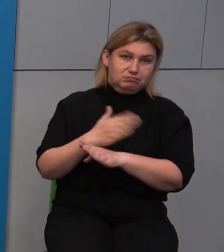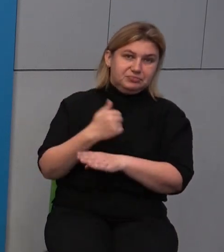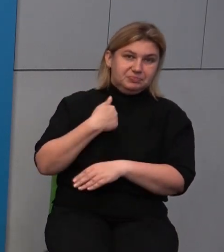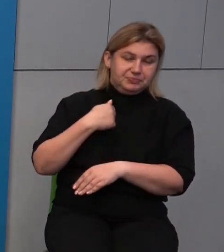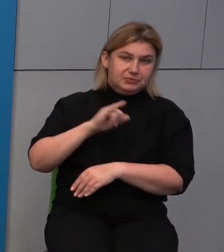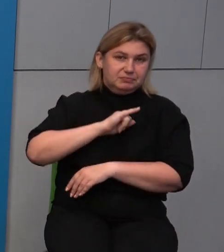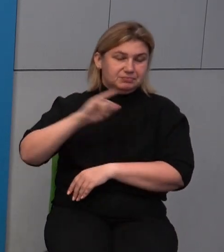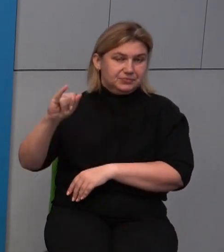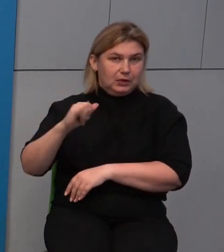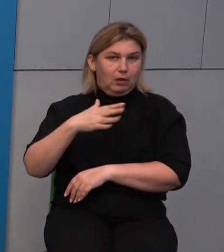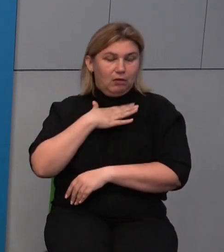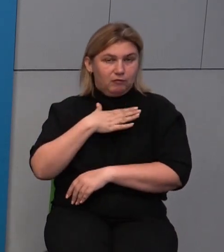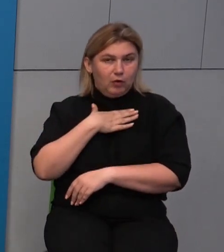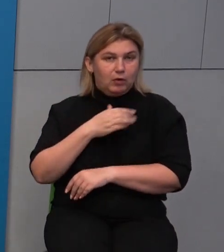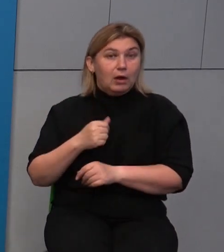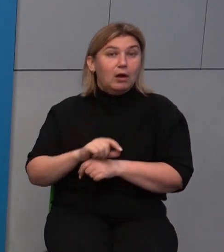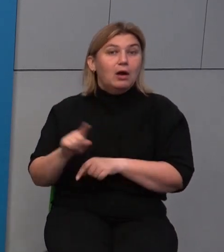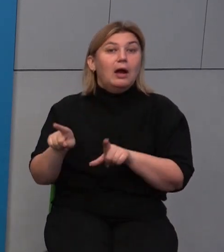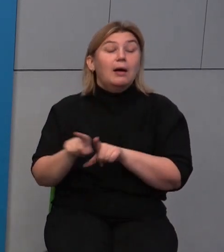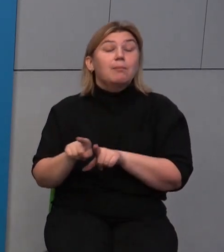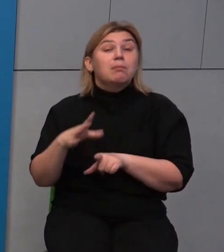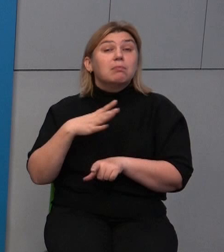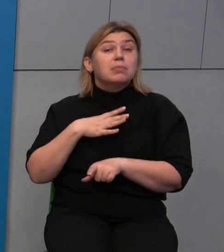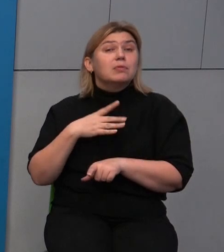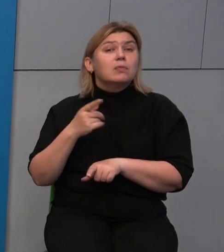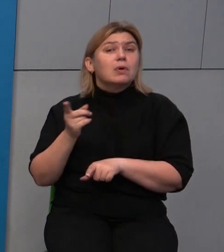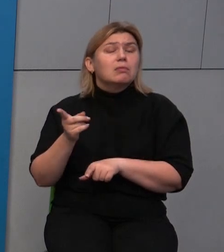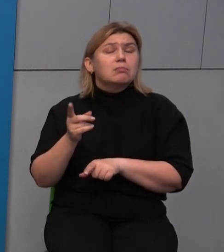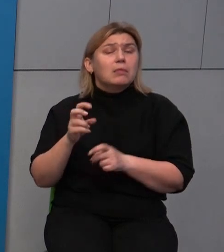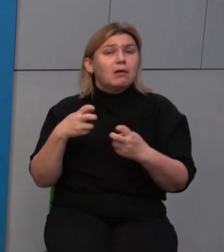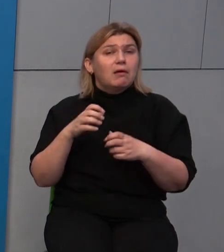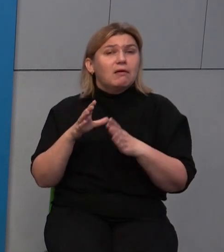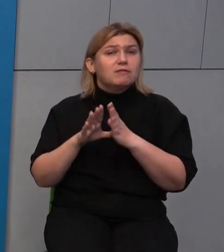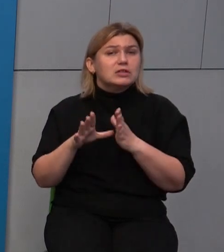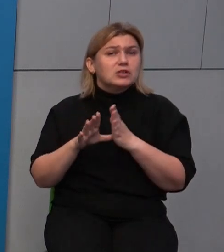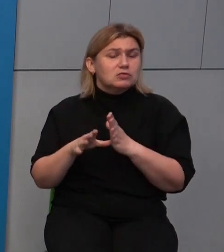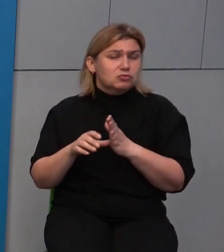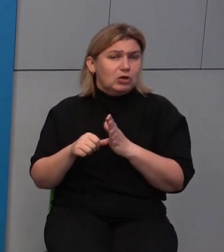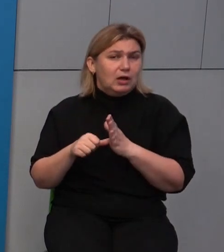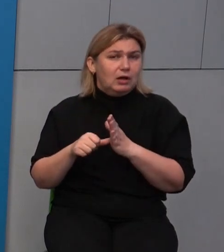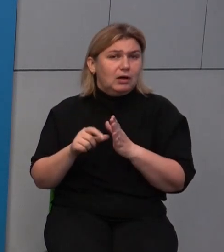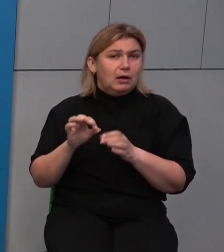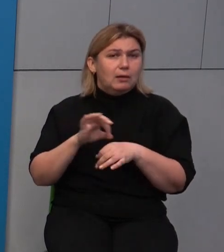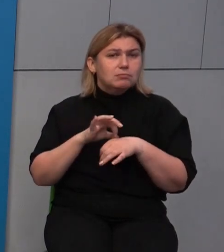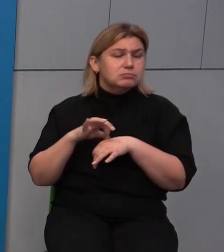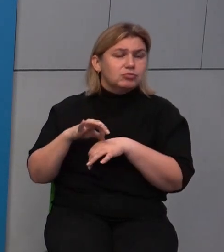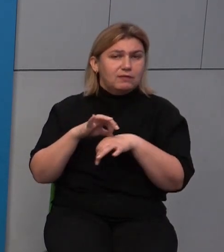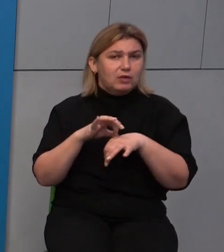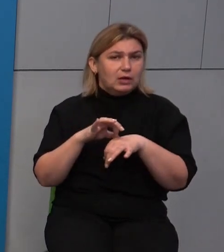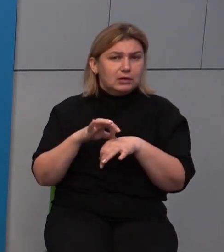i kiedy byłam na wycieczce, to ta przewodniczka, Inna Zołotar,